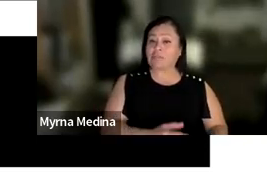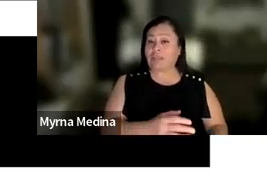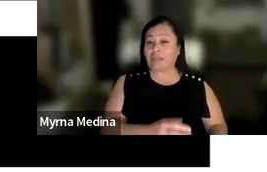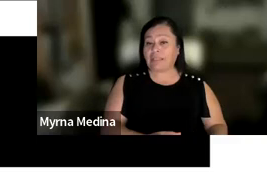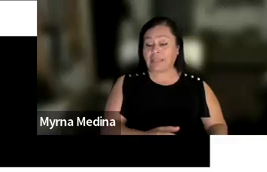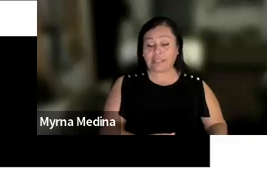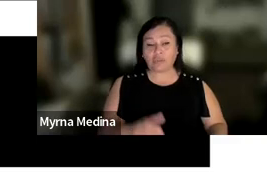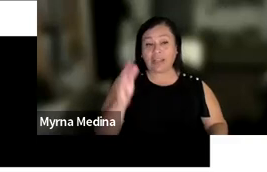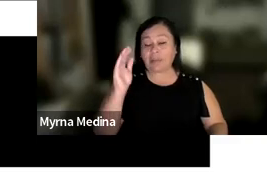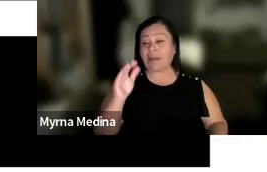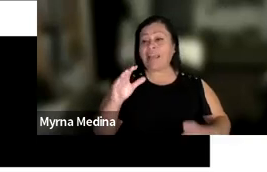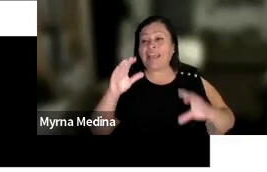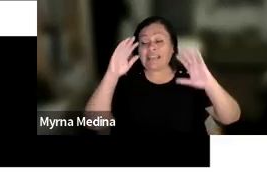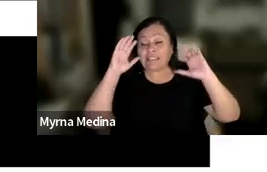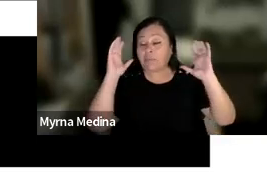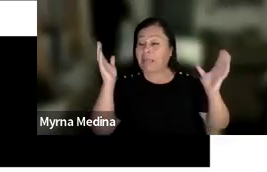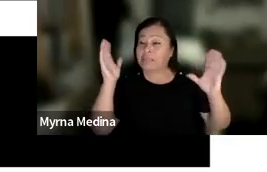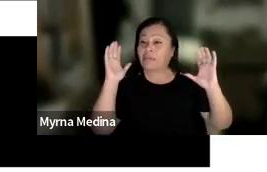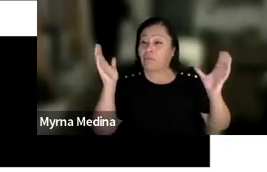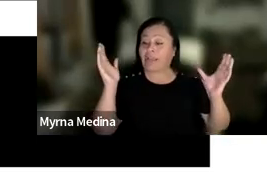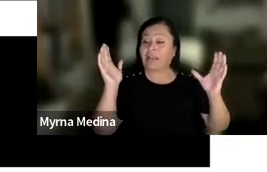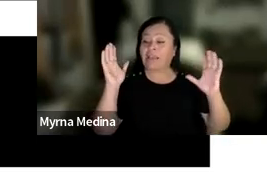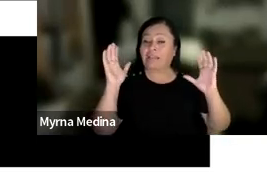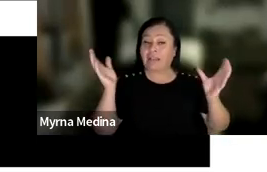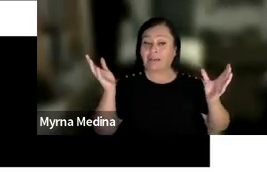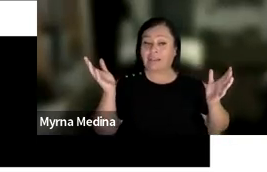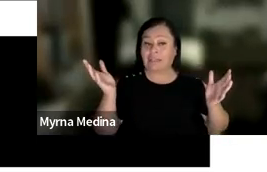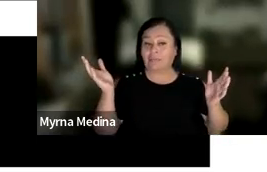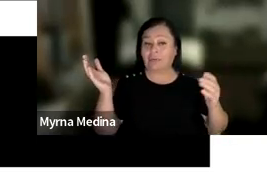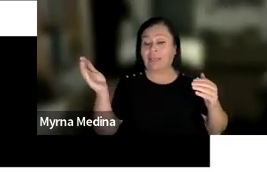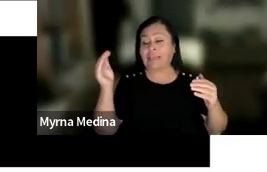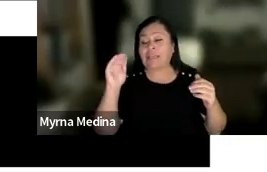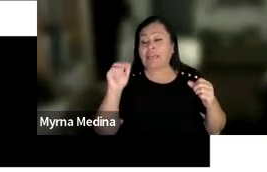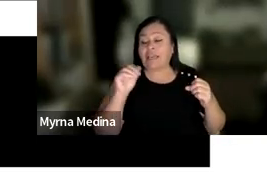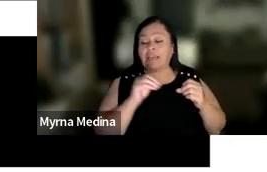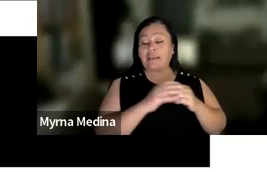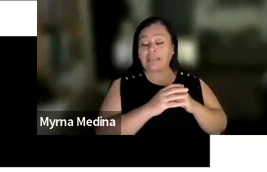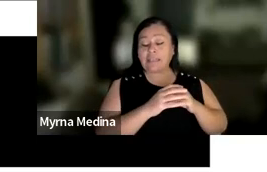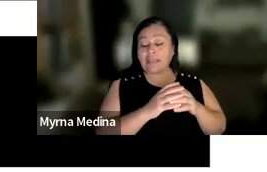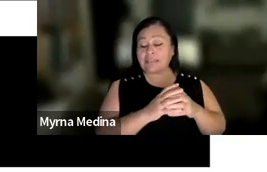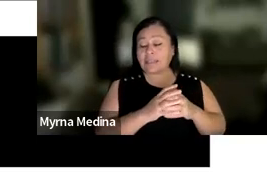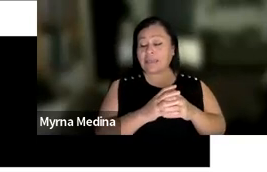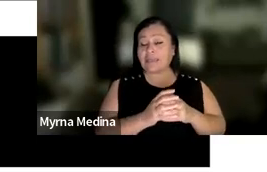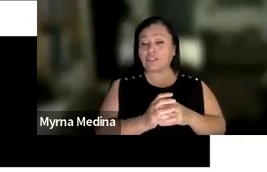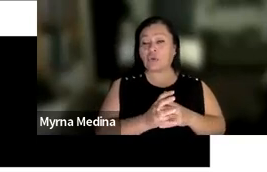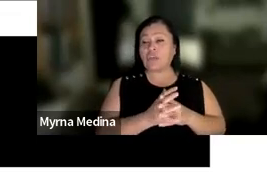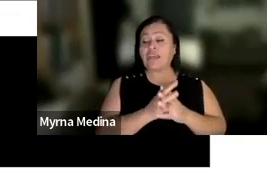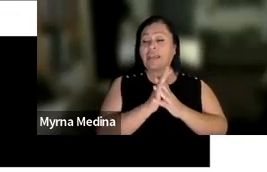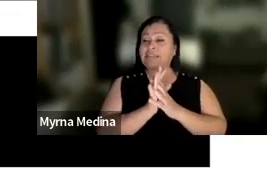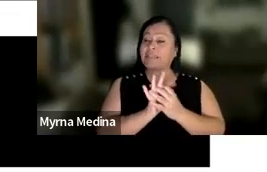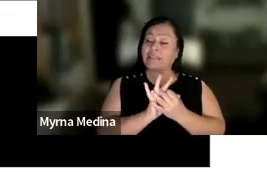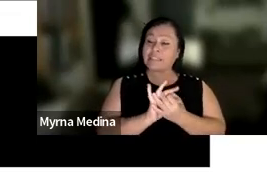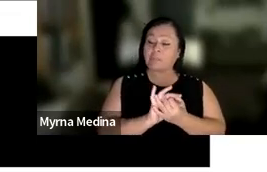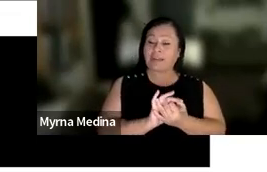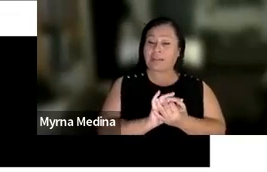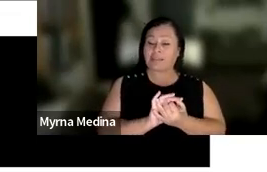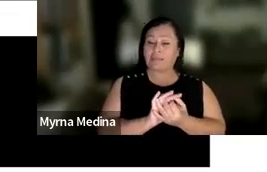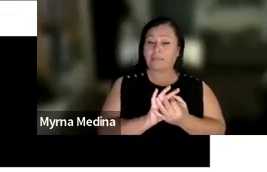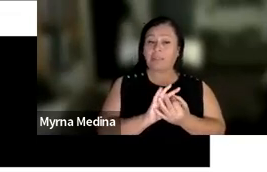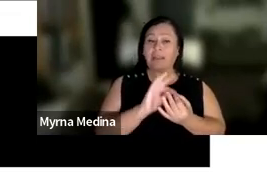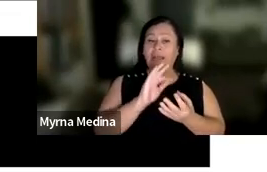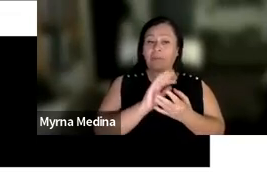Porque la retinitis minutos es perdida. La vista son los bastones, verdad que es una degeneración de la capa que está más afuera de la retina, ¿verdad?